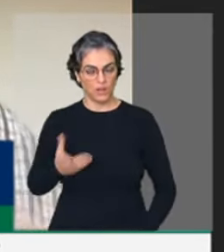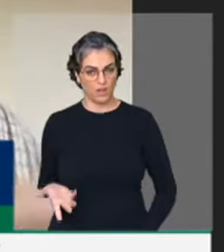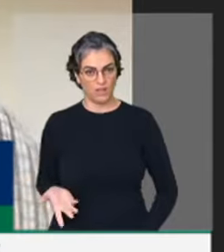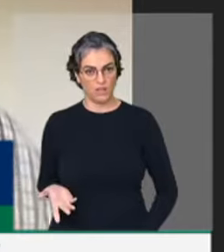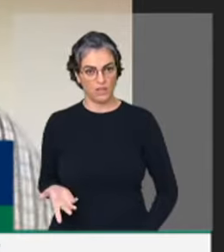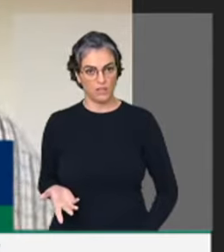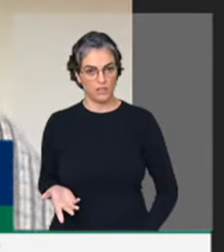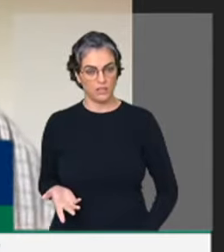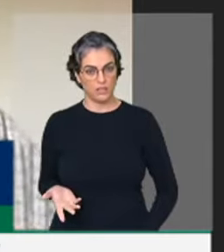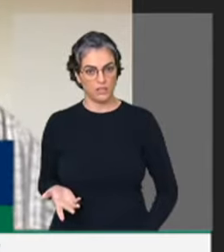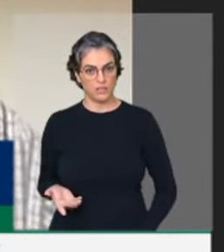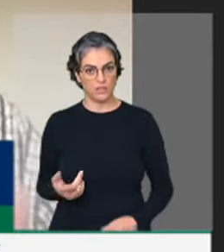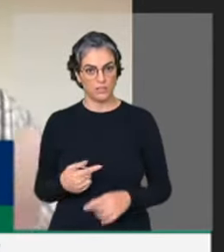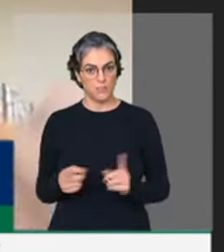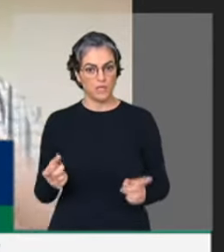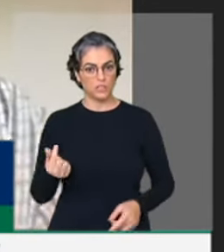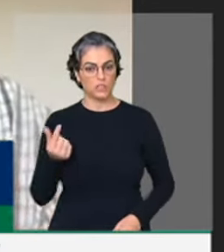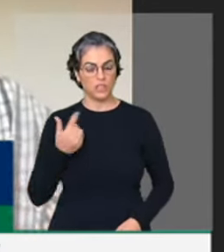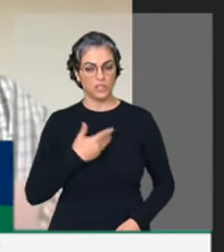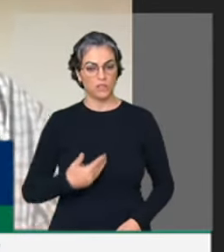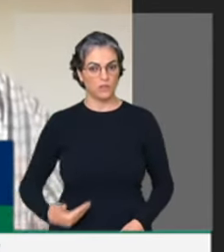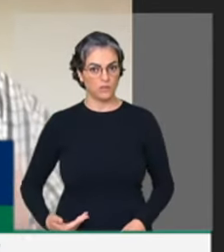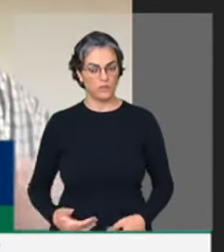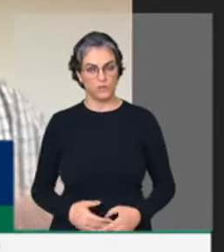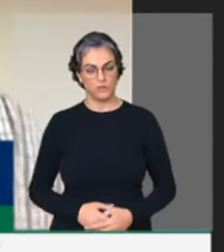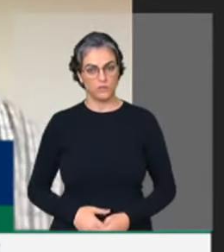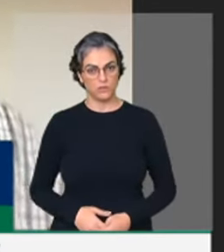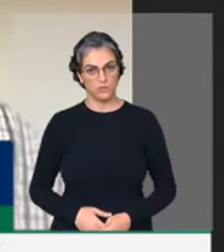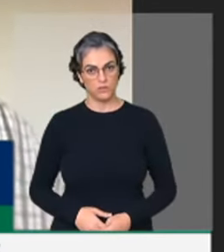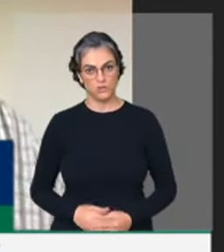COM ISENÇÃO.... DE IMPOSTOS.... SE NÃO FICAR EVIDENTE NO TEXTO DE QUE NÃO